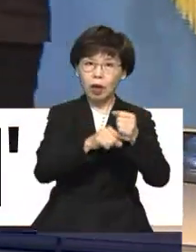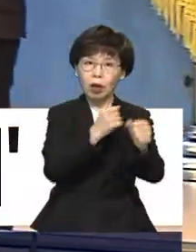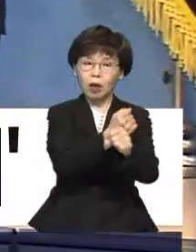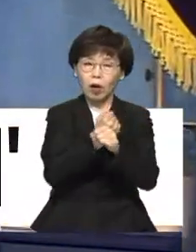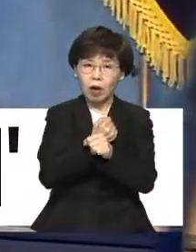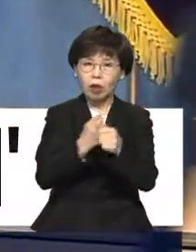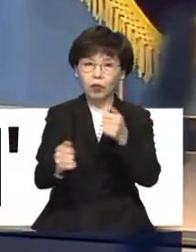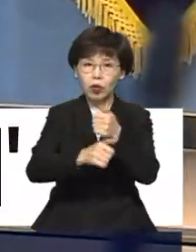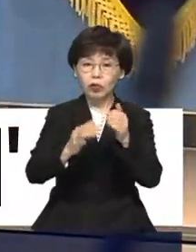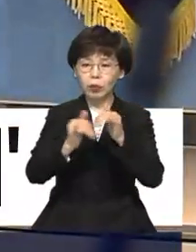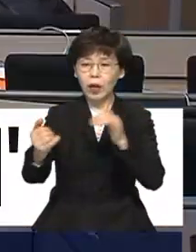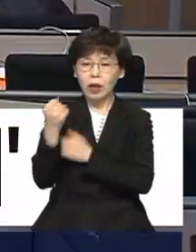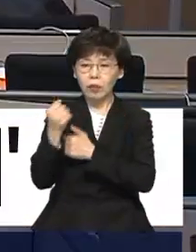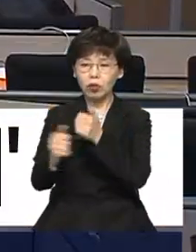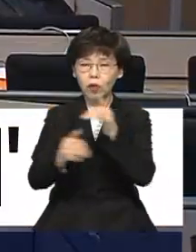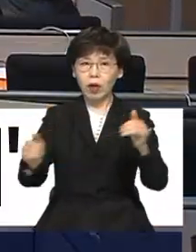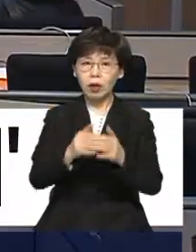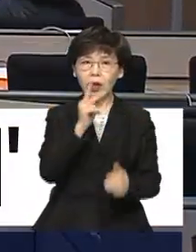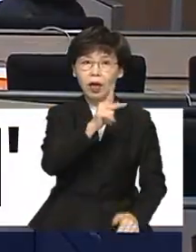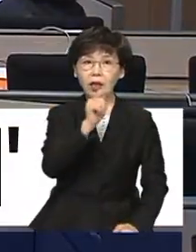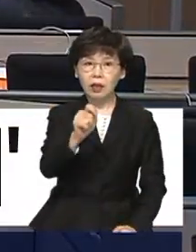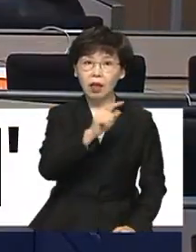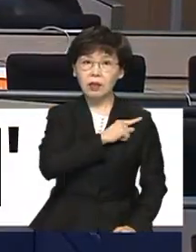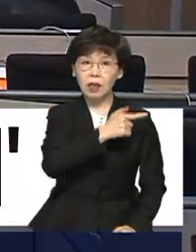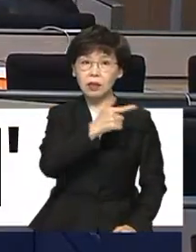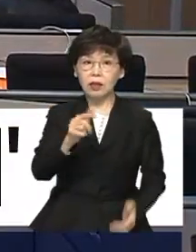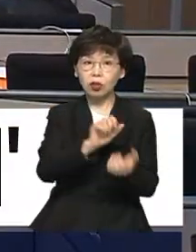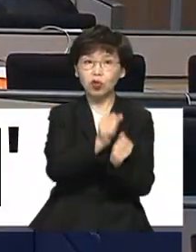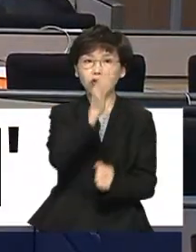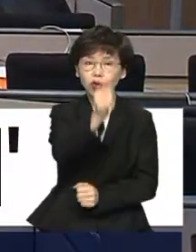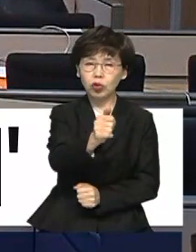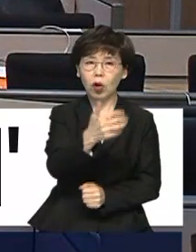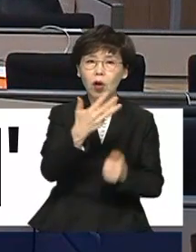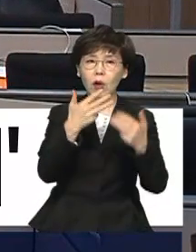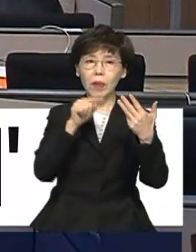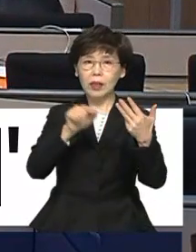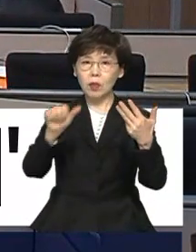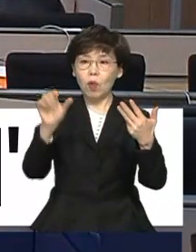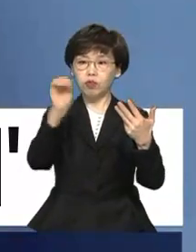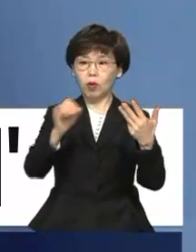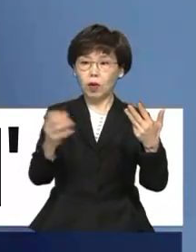국민의힘 의원들과 KT의 최대 주주로 지분 8.5%를 가진 국민연금이 잇따라 윤 후보에